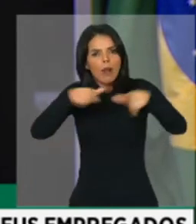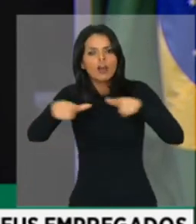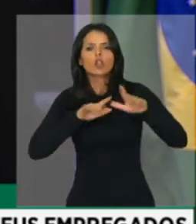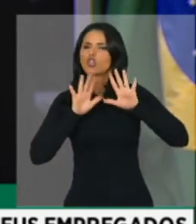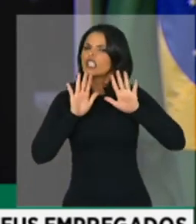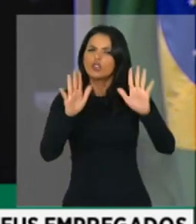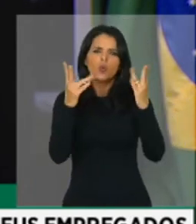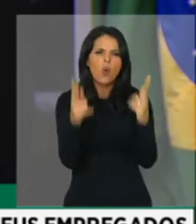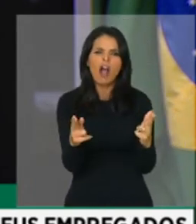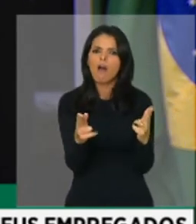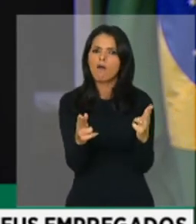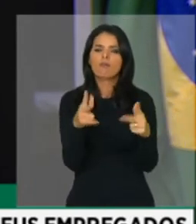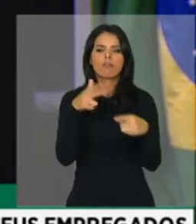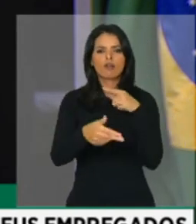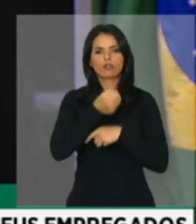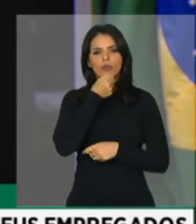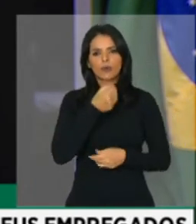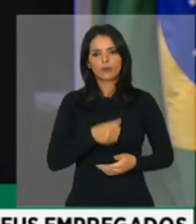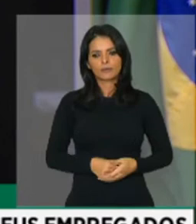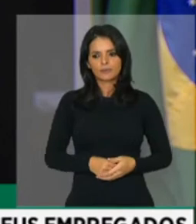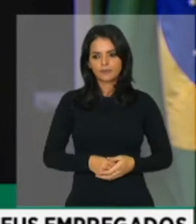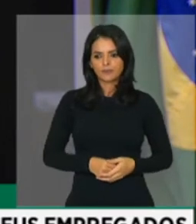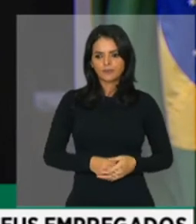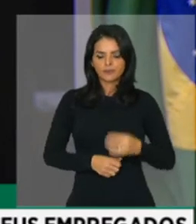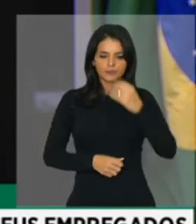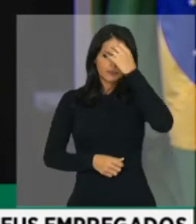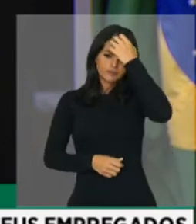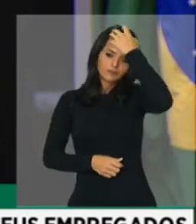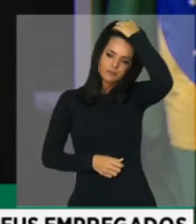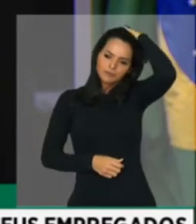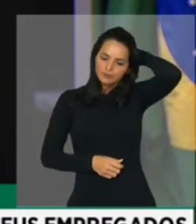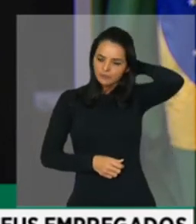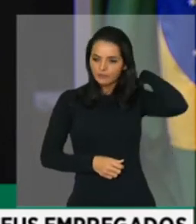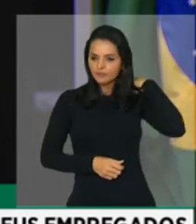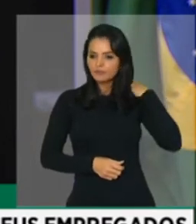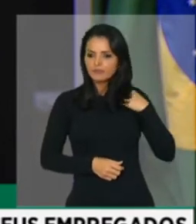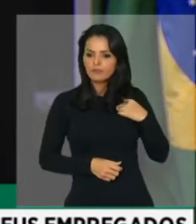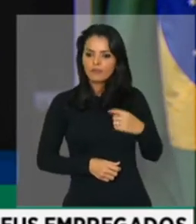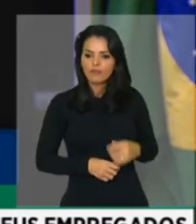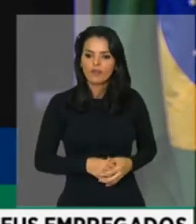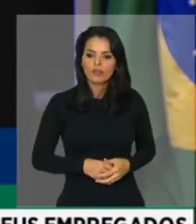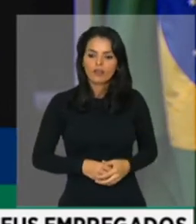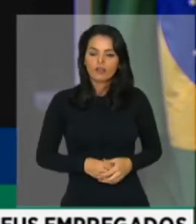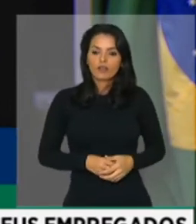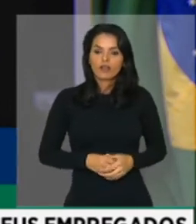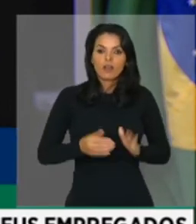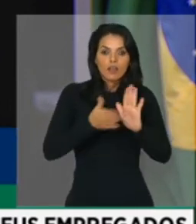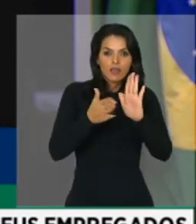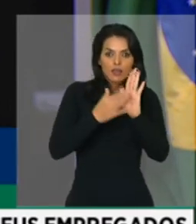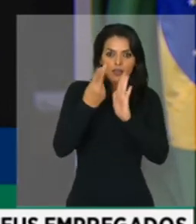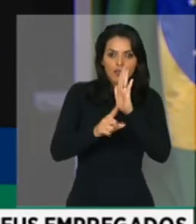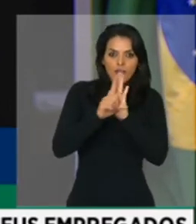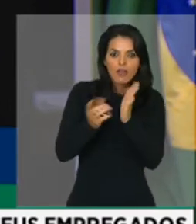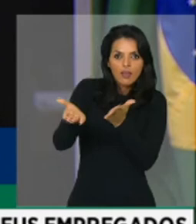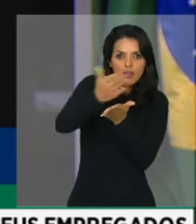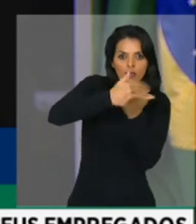TRABALHADORA. -- [PRESIDENTE]: PARA CONCLUIR, DEPUTADO, PROFESSOR. POR FAVOR. [DEPUTADO]: A EXPECTATIVA DA ARRECADAÇÃO